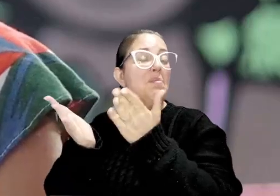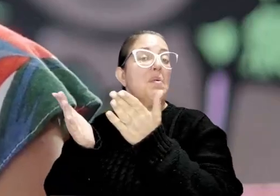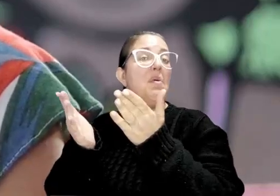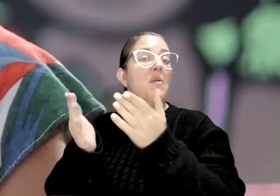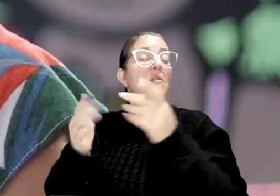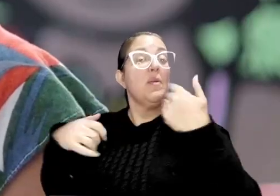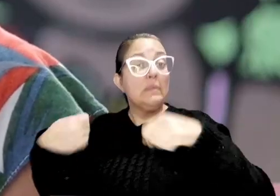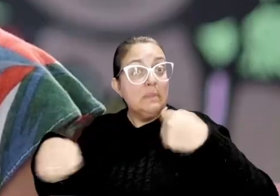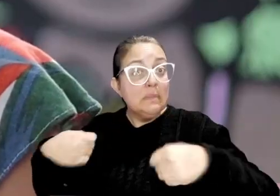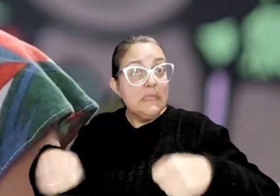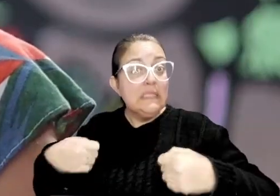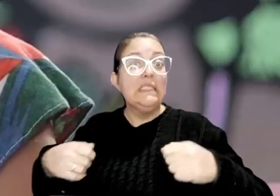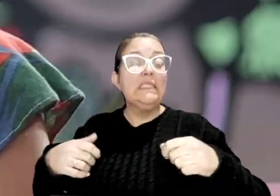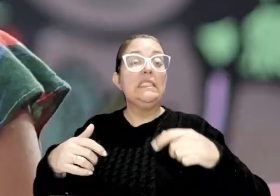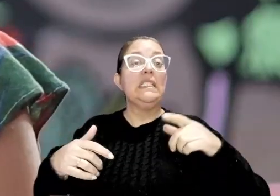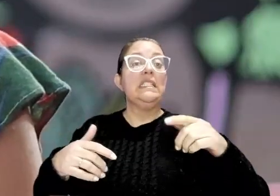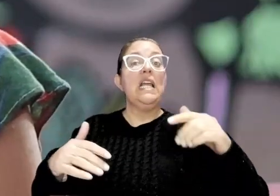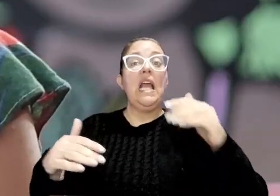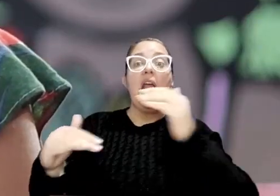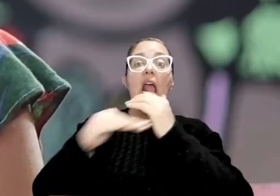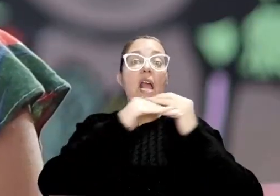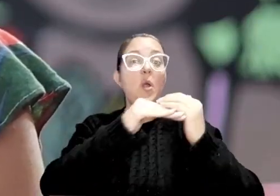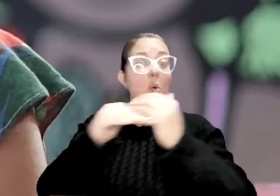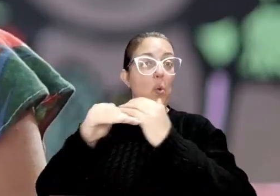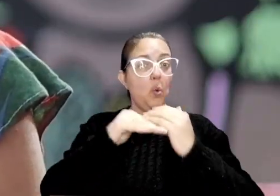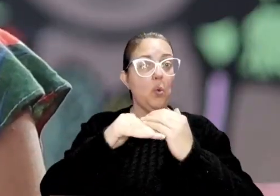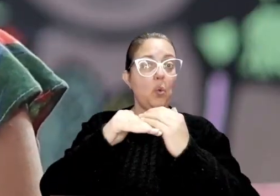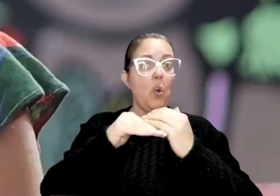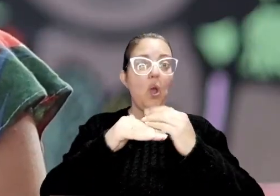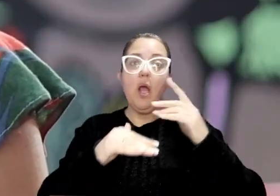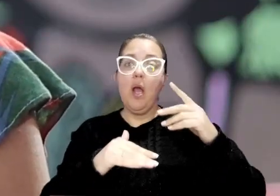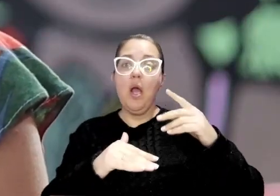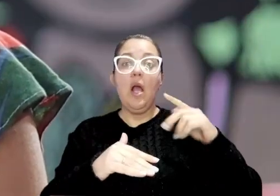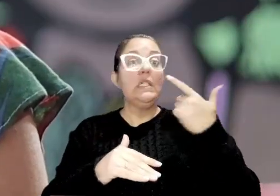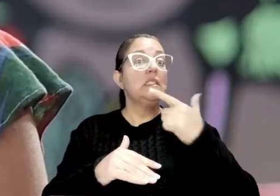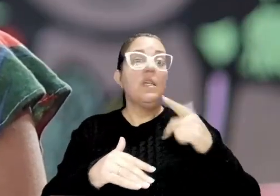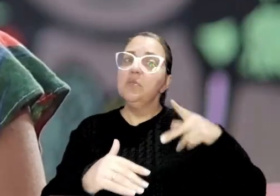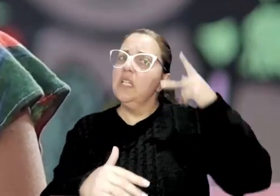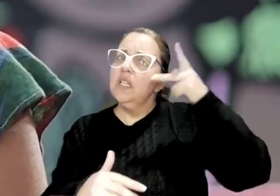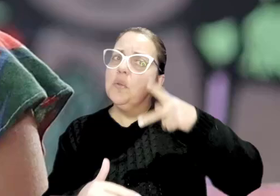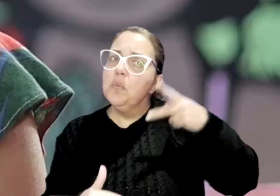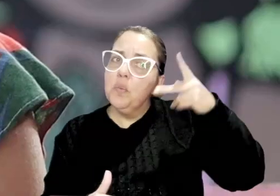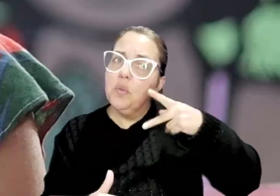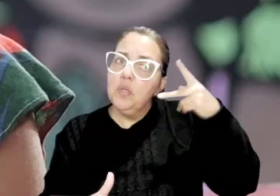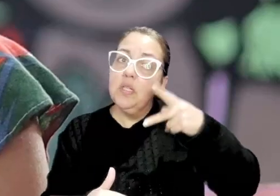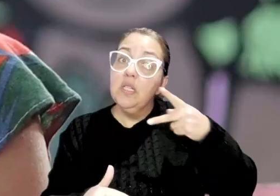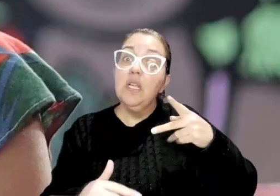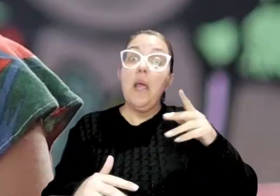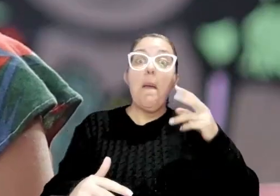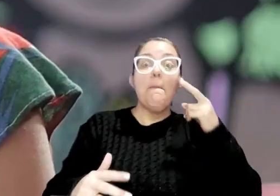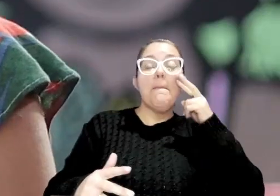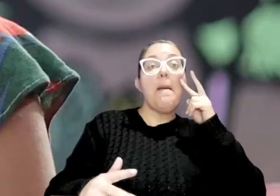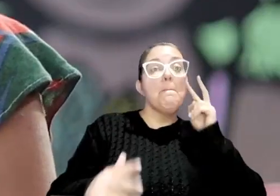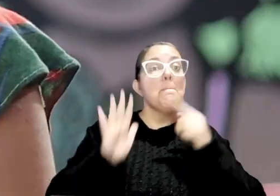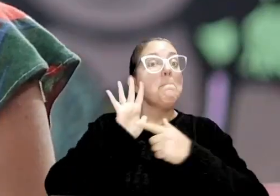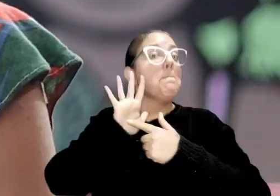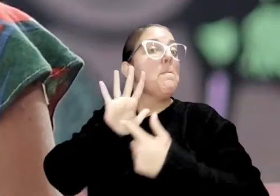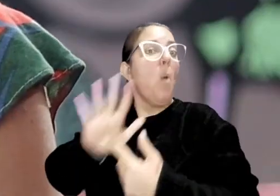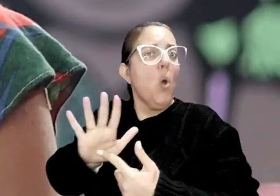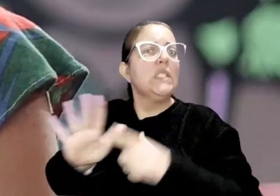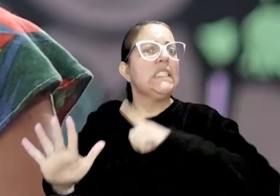despolitizar que existe essas desigualdades que existe um histórico de racismo ambiental